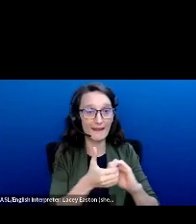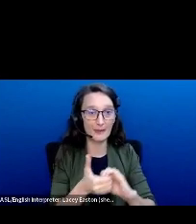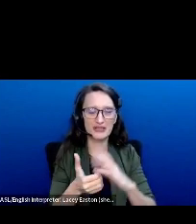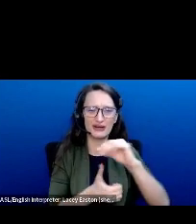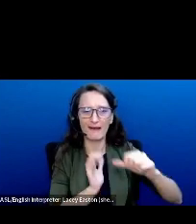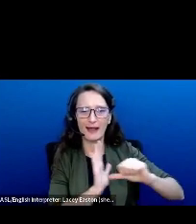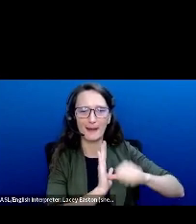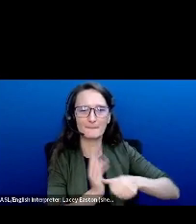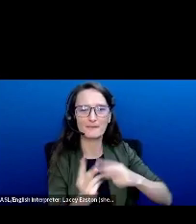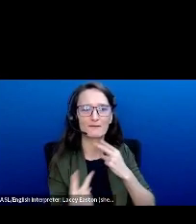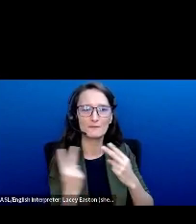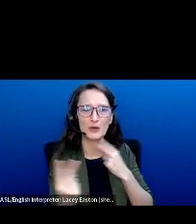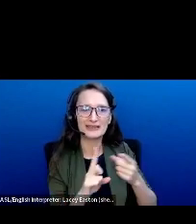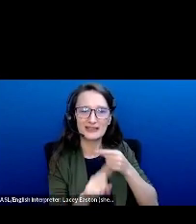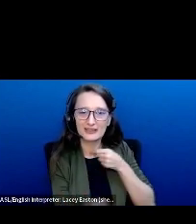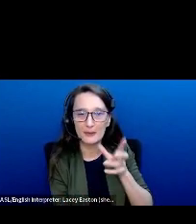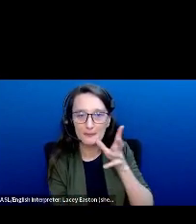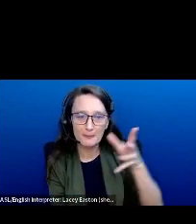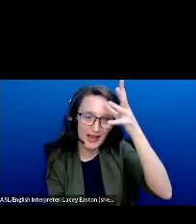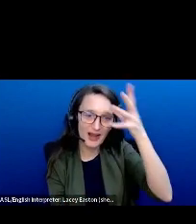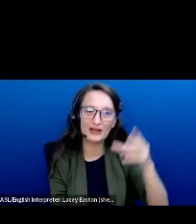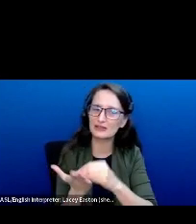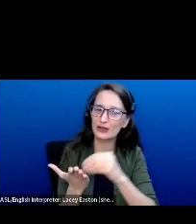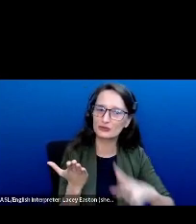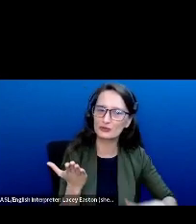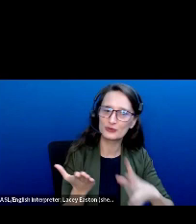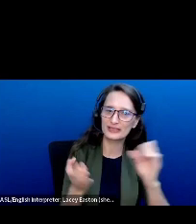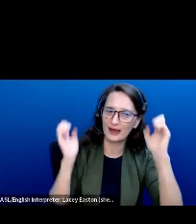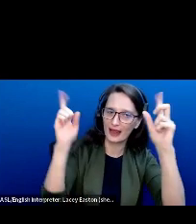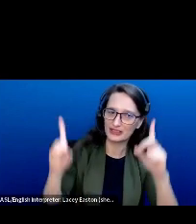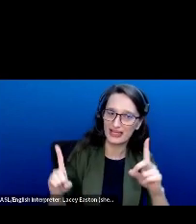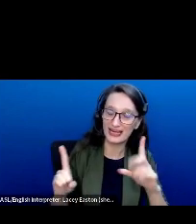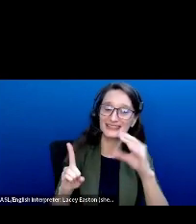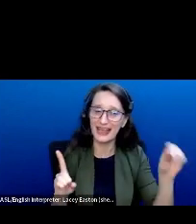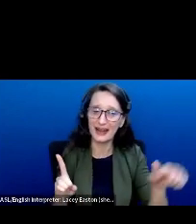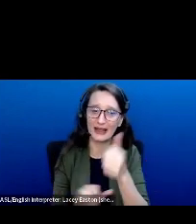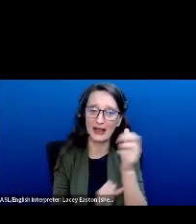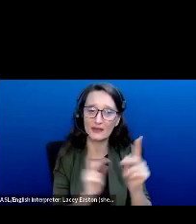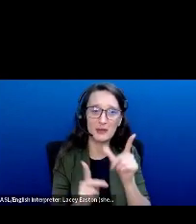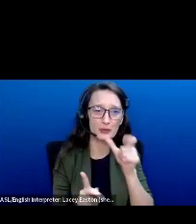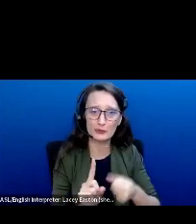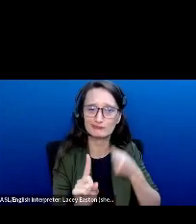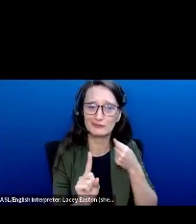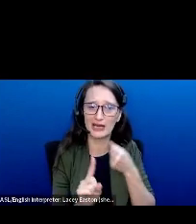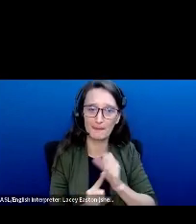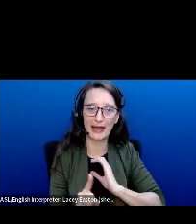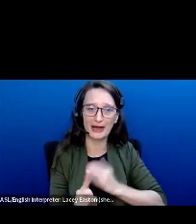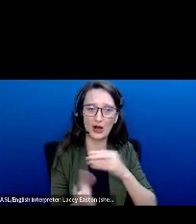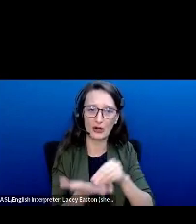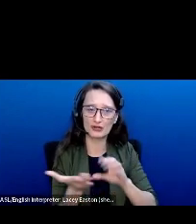y educadores y otros que marcan la diferencia para los estudiantes en nuestras vidas estos temas en esta